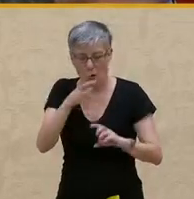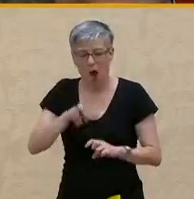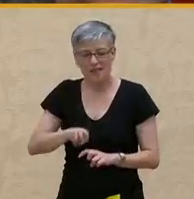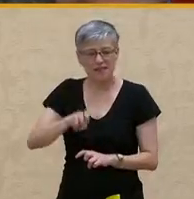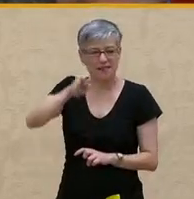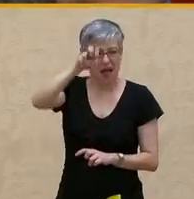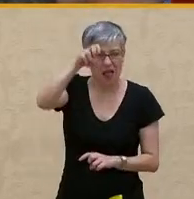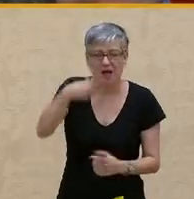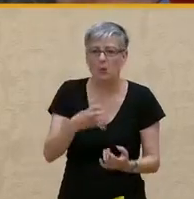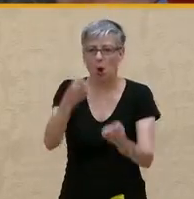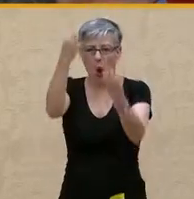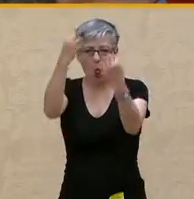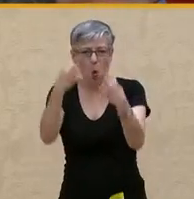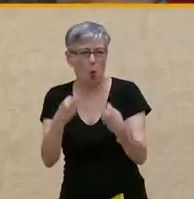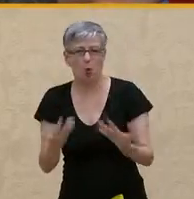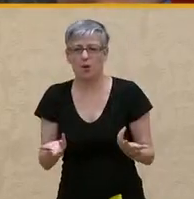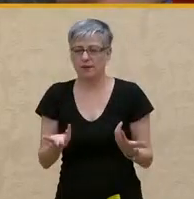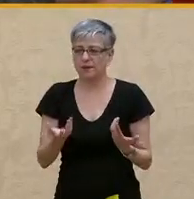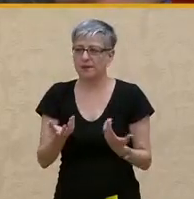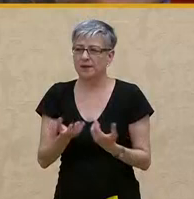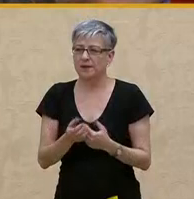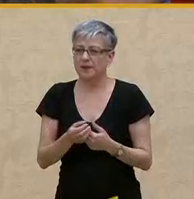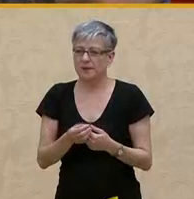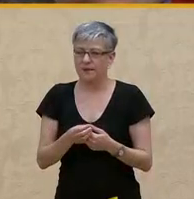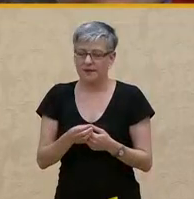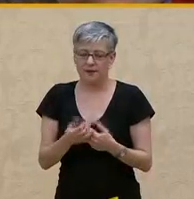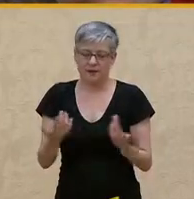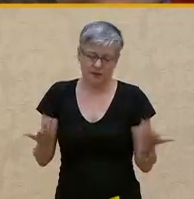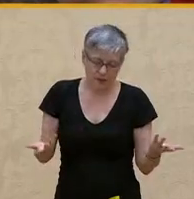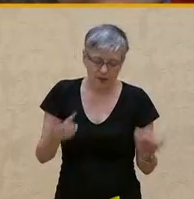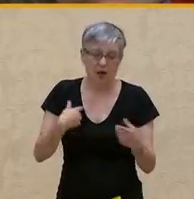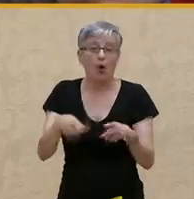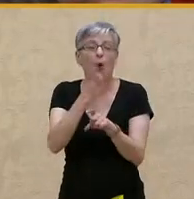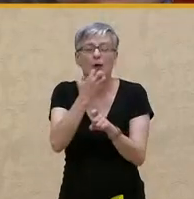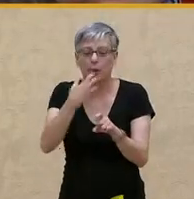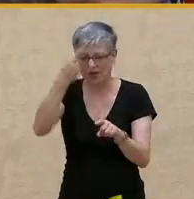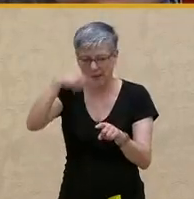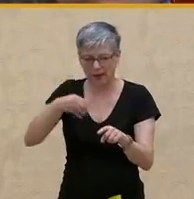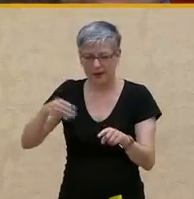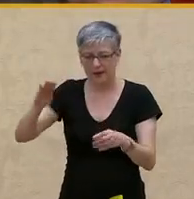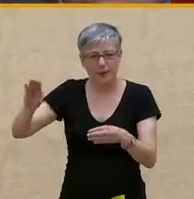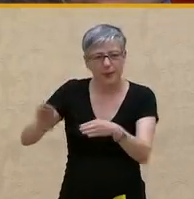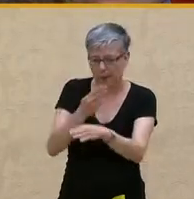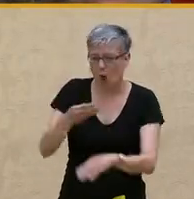las luces, también, verlas, pasar la tarjeta por el transporte público,